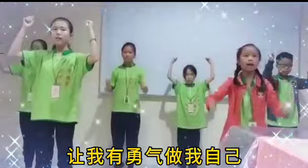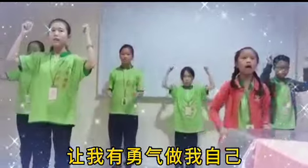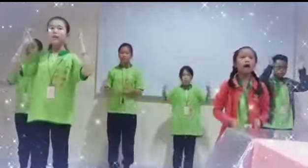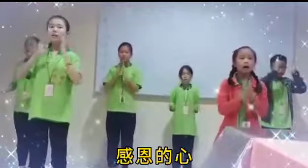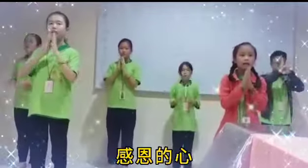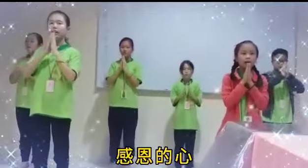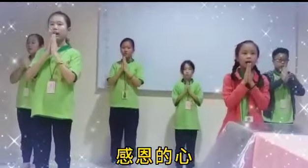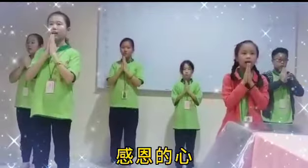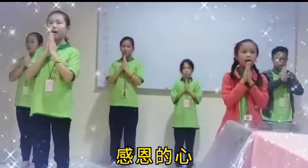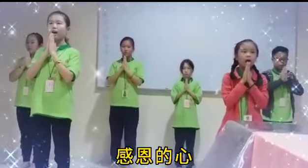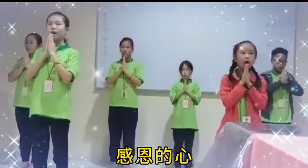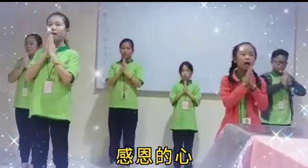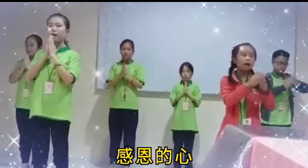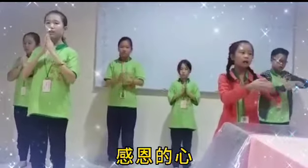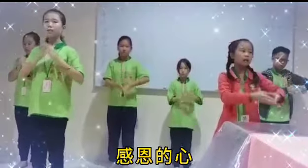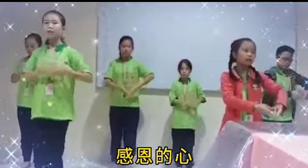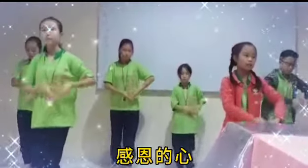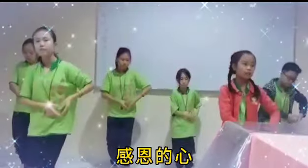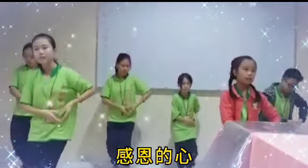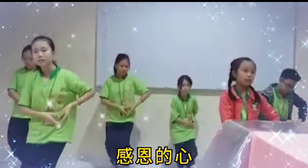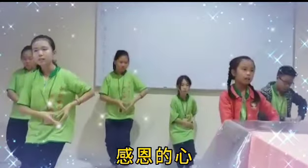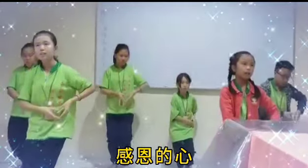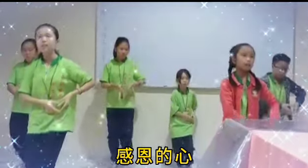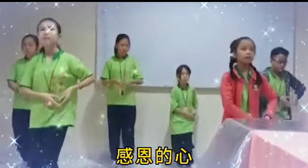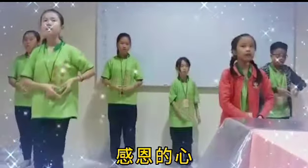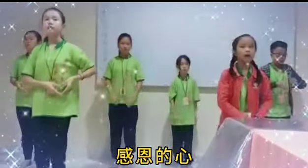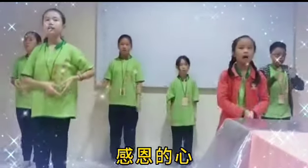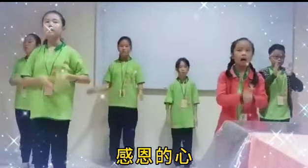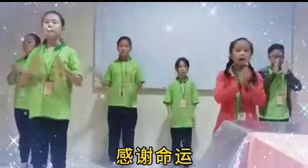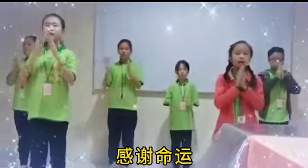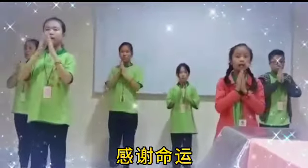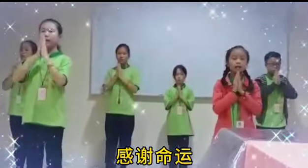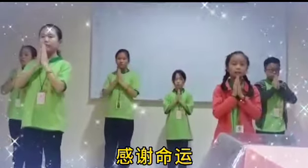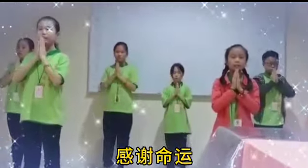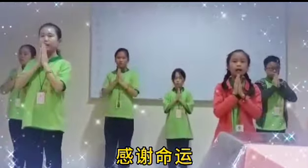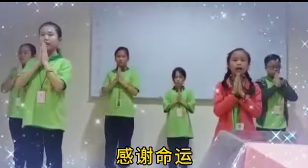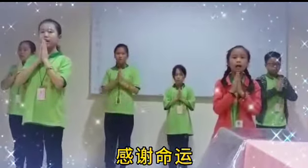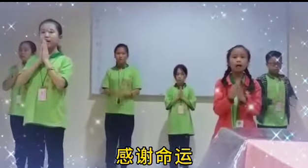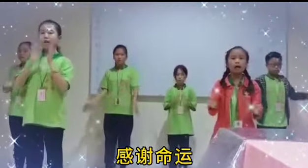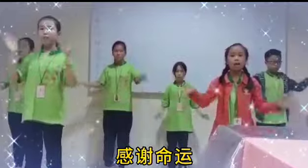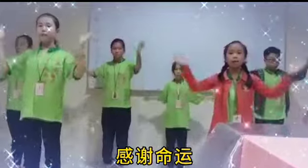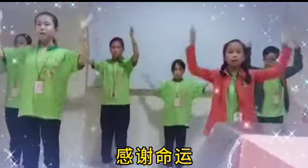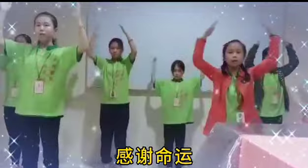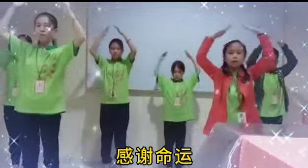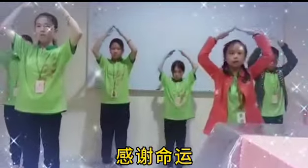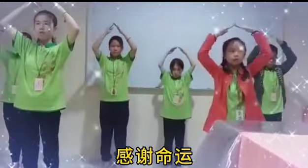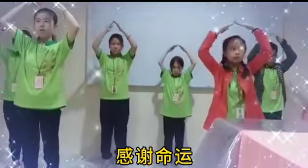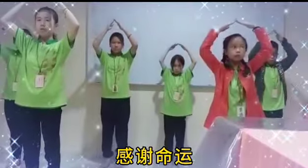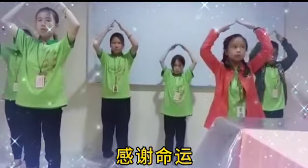感恩的心 感谢命运